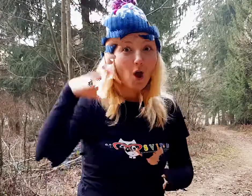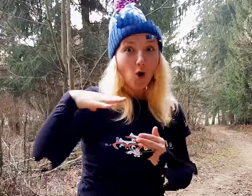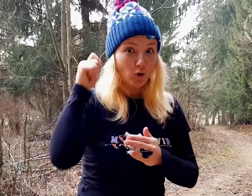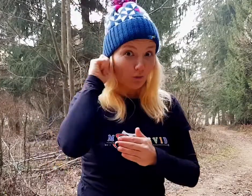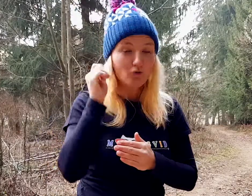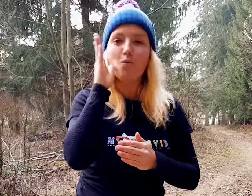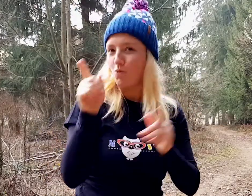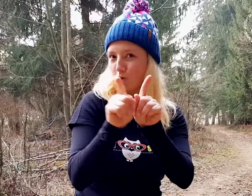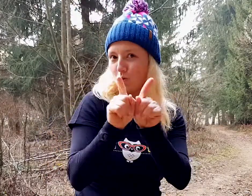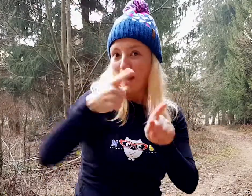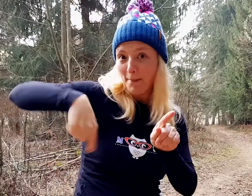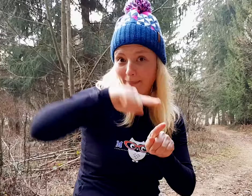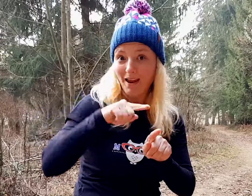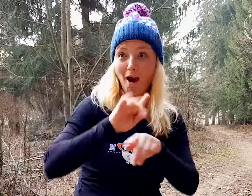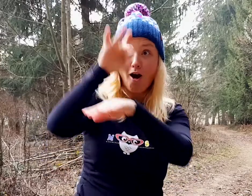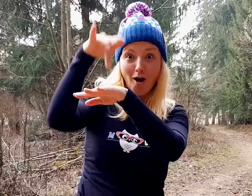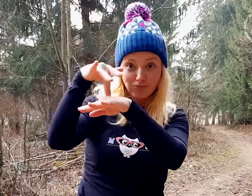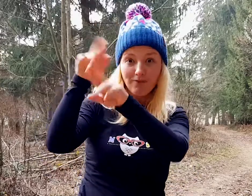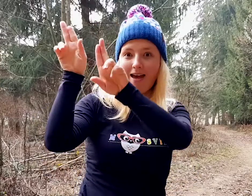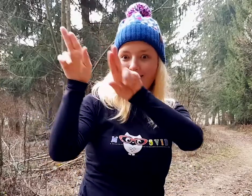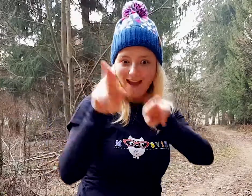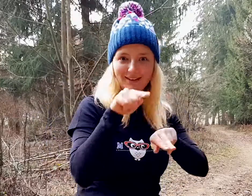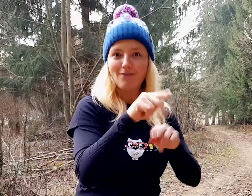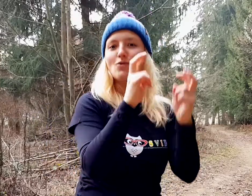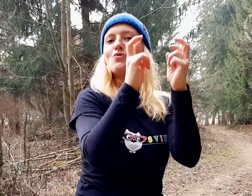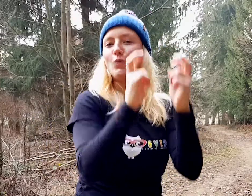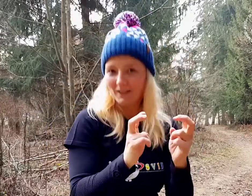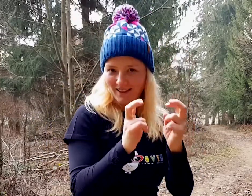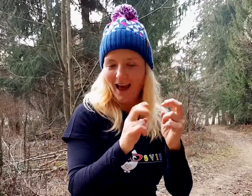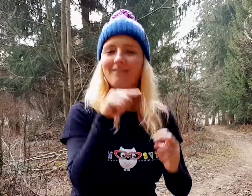Ko bomo prispeli na Trdinov vrh, se bomo ob vračanju nazaj se ustavili pri Gospodični,